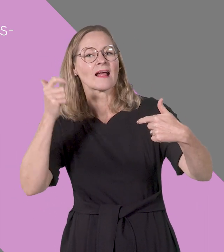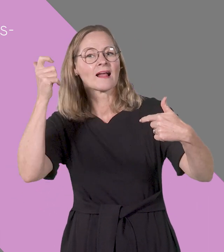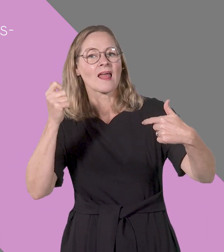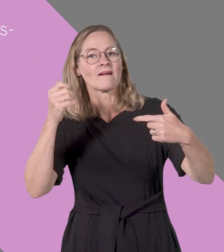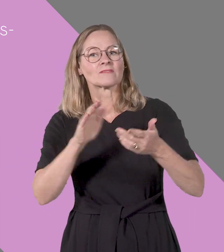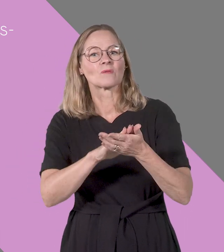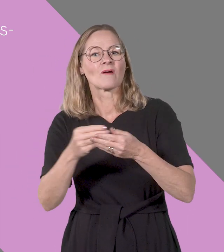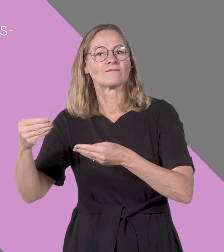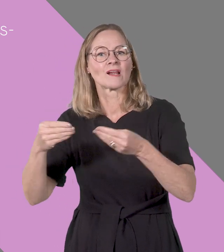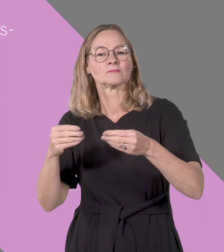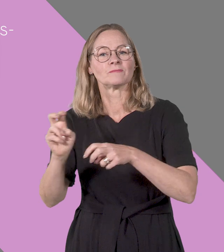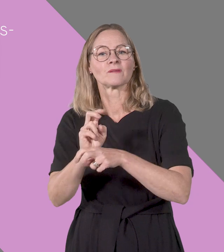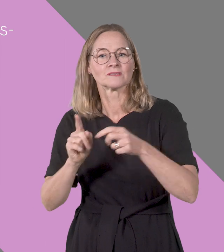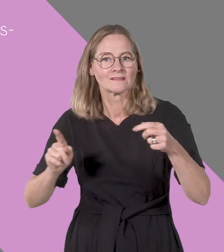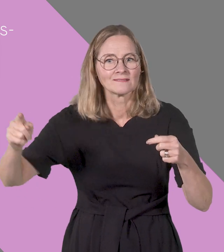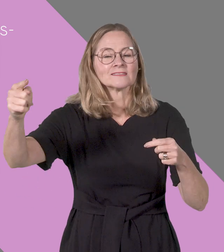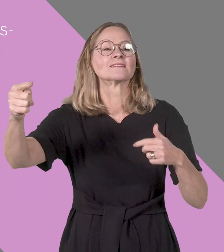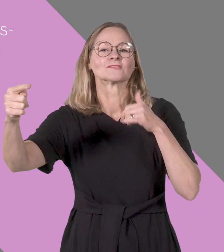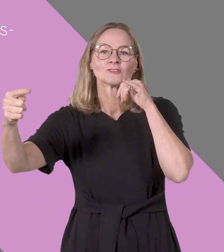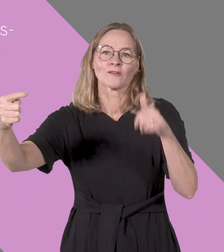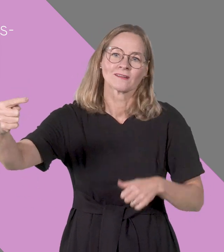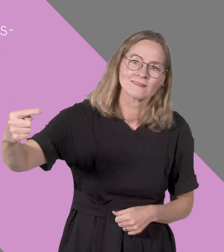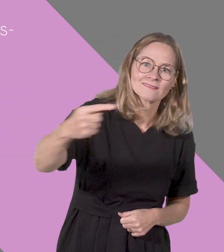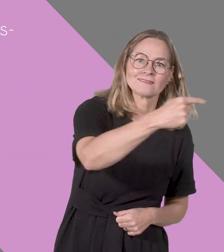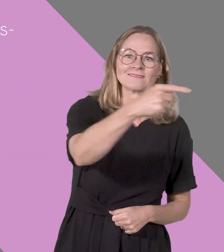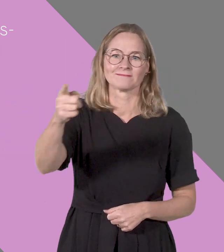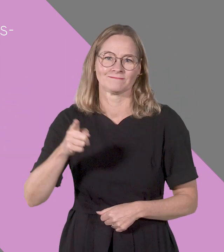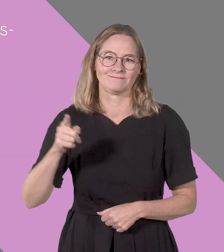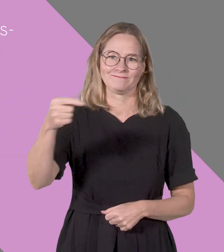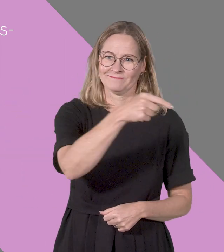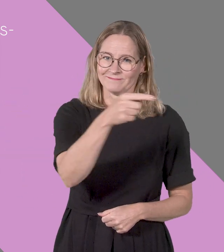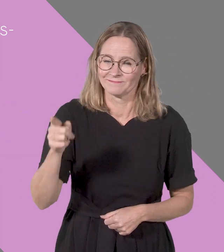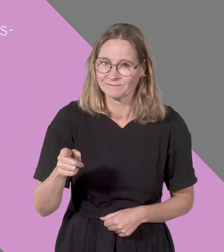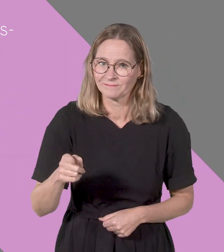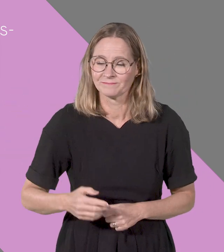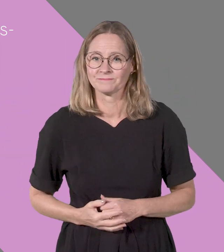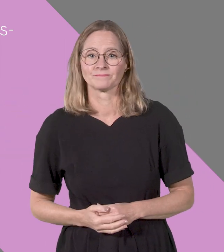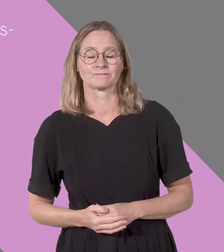Kelan tulkkivälityksen päivystäjille, jotka soittavat hätäkeskuksen - päivystäjälle äänipuhelun ja tulkkaavat keskustelun.